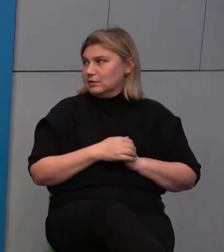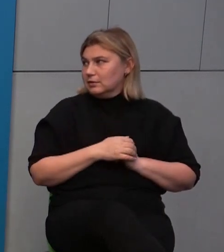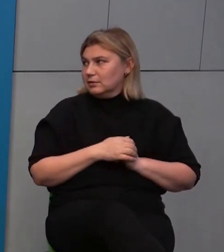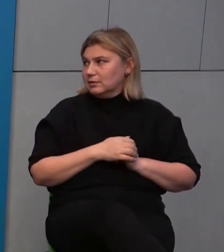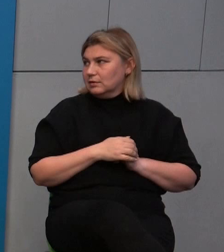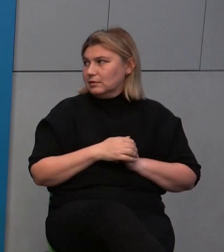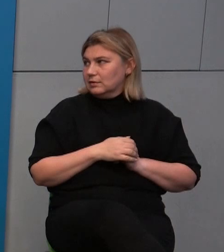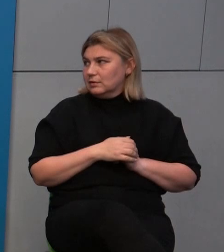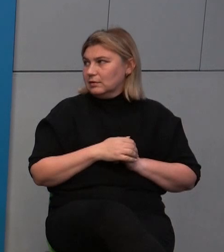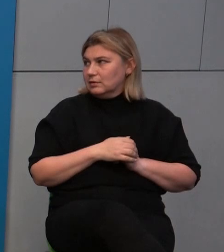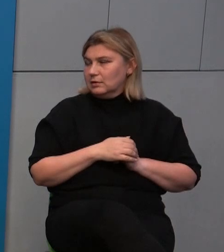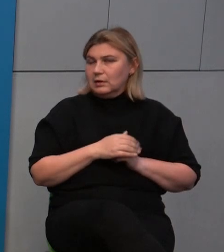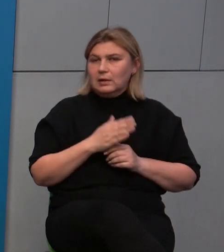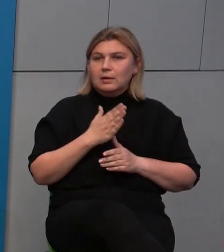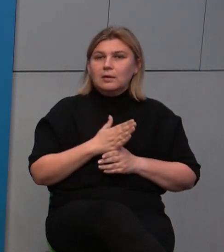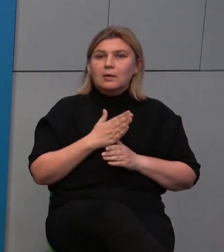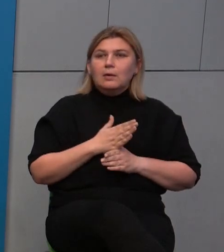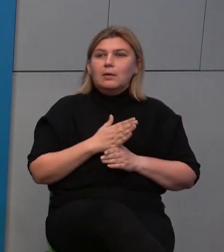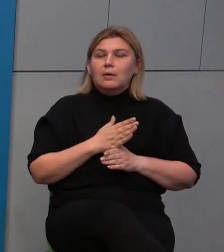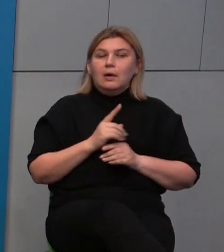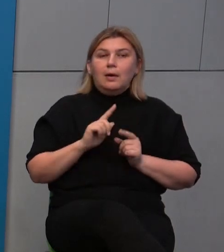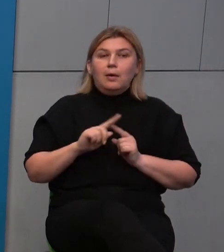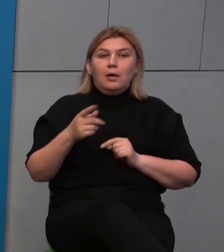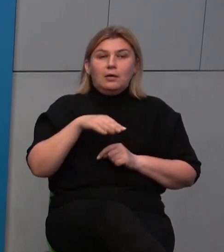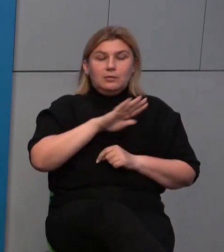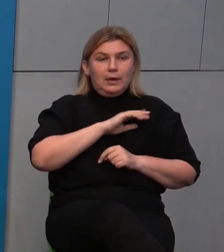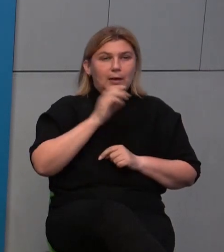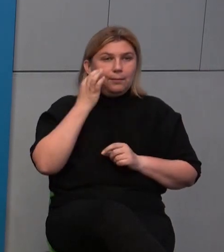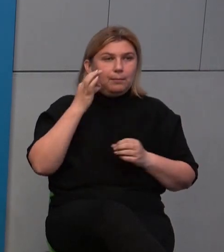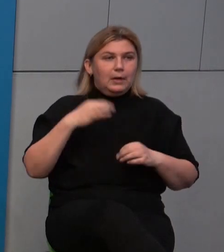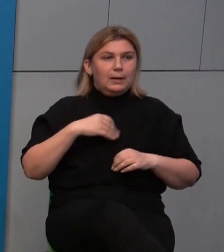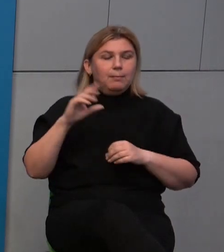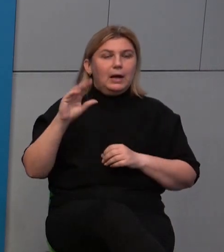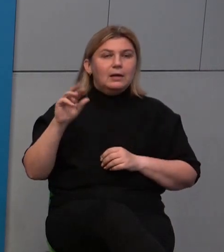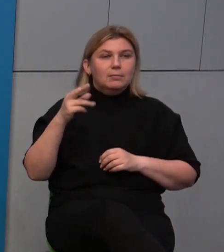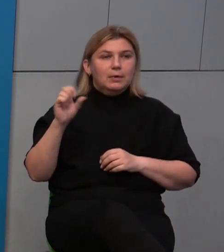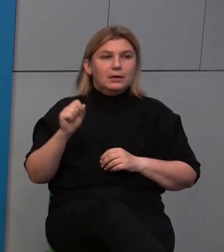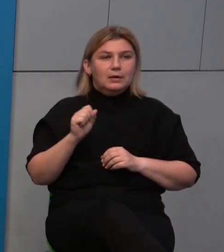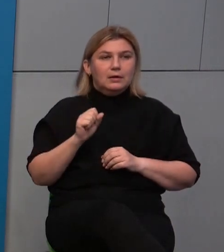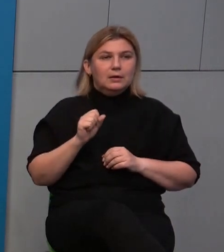Więc już po śmierci pani Barbary pewien jakby możliwość współpracy,